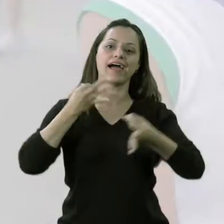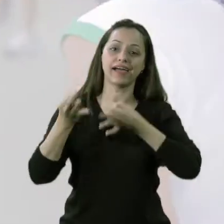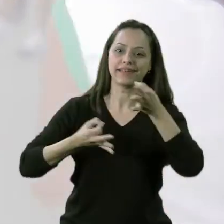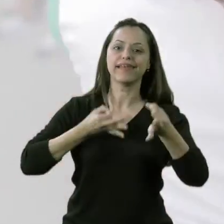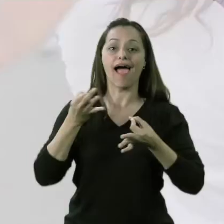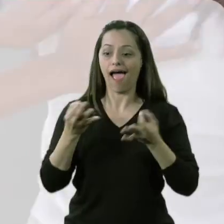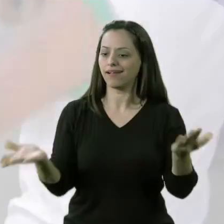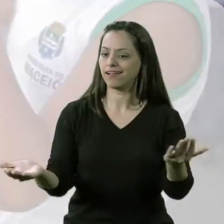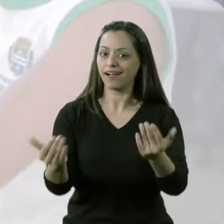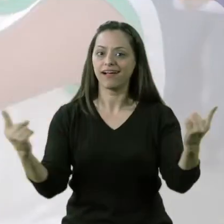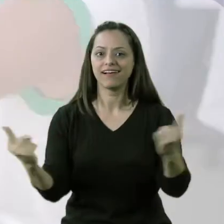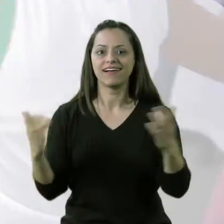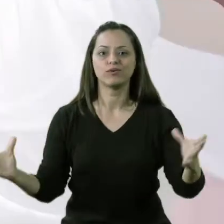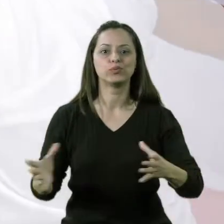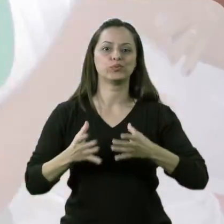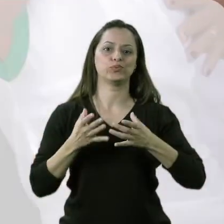e trazer os coleguinhas que estavam sem participar para a brincadeira.